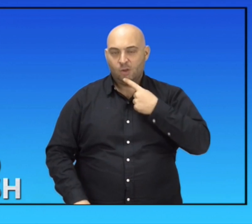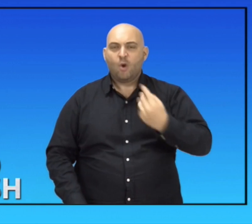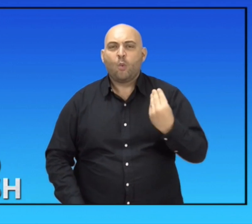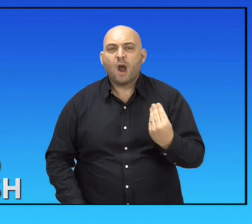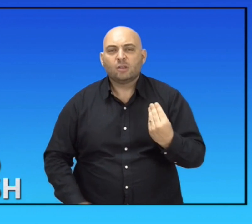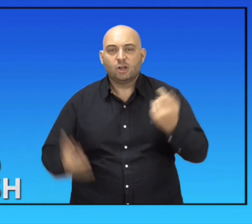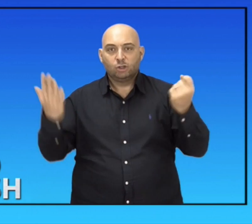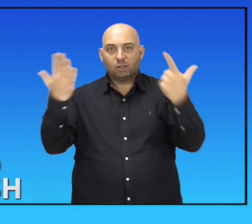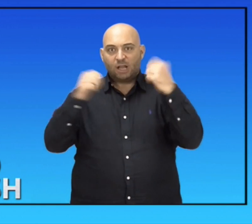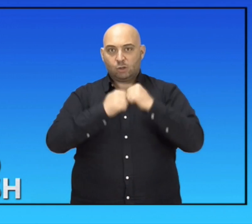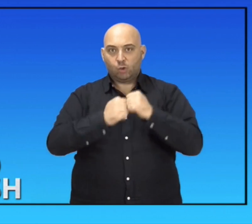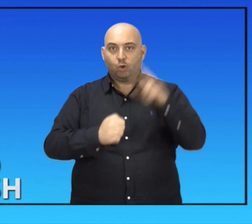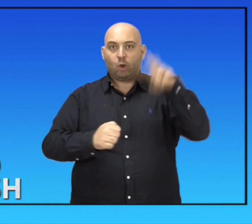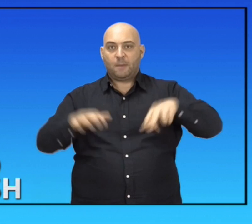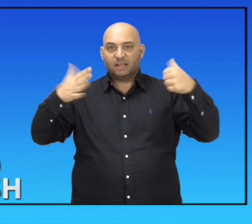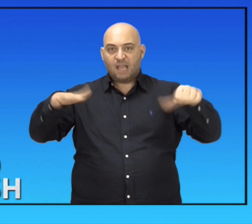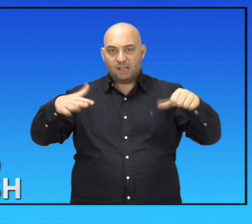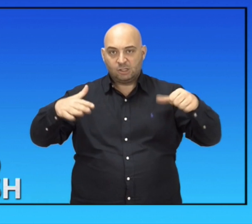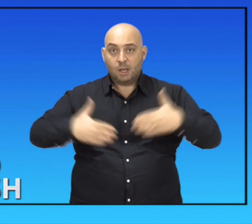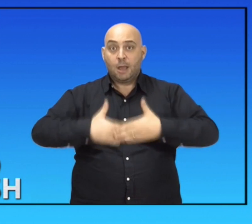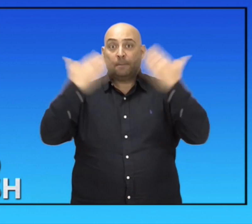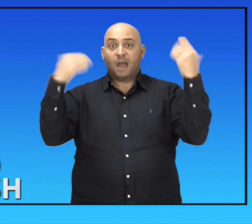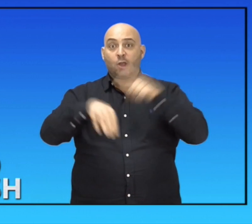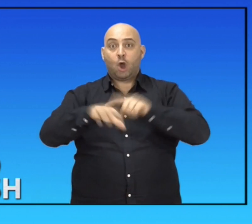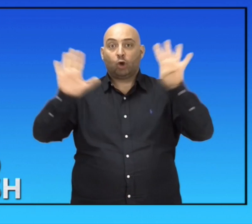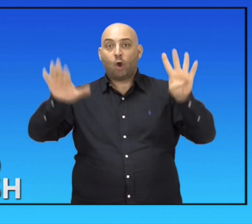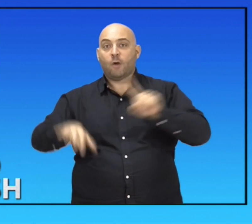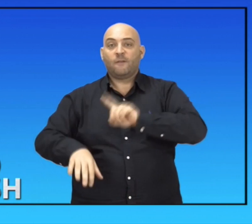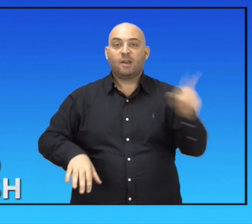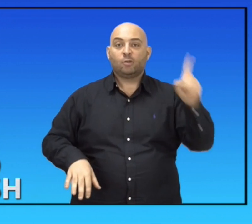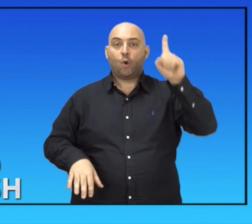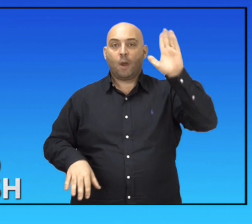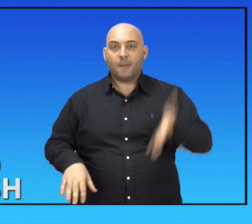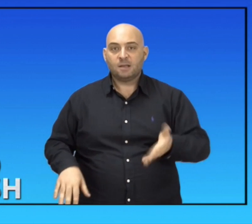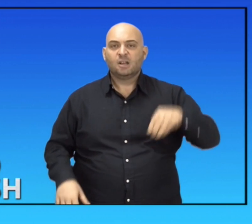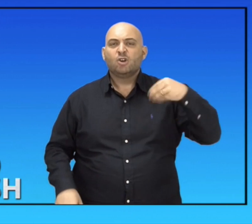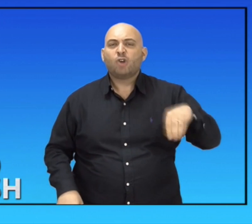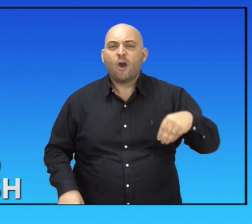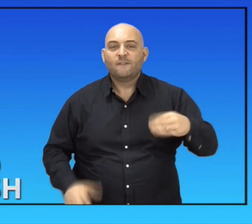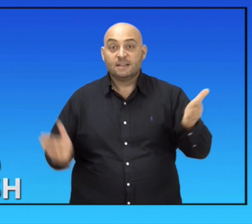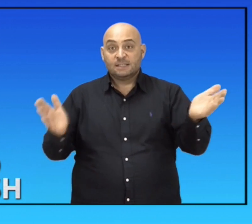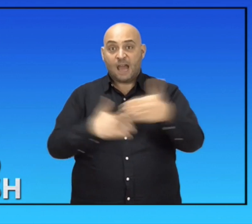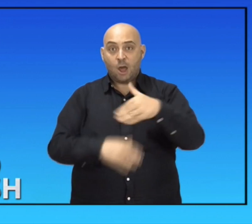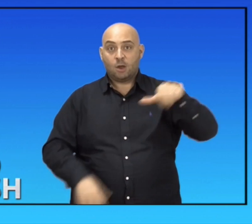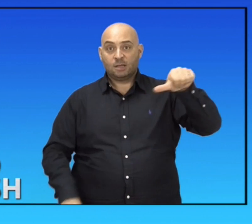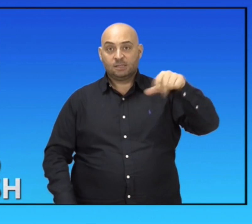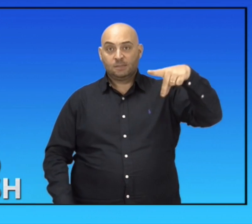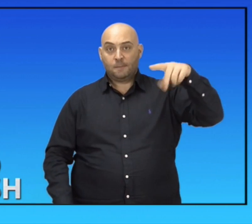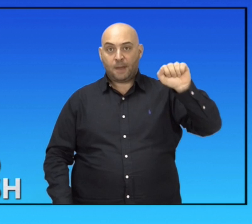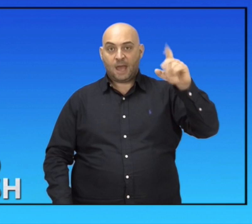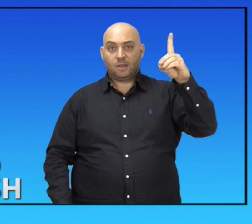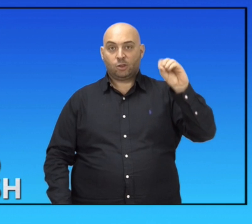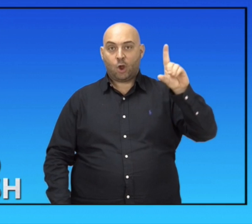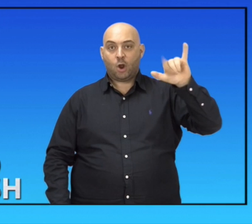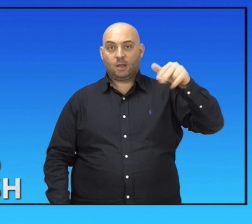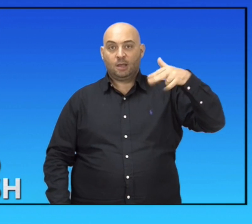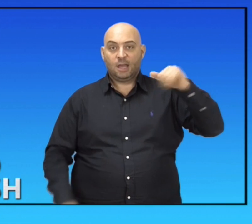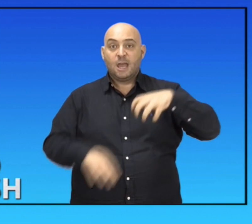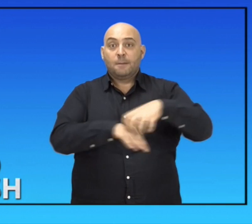il giorno 17 Giugno 2016, dalla mattina ore 9 fino alle ore 13.30. presso la Sala Spadolini